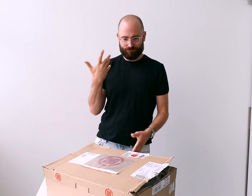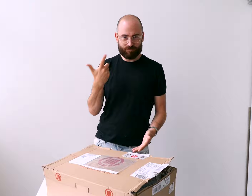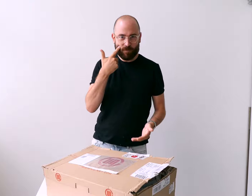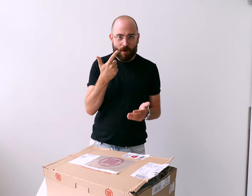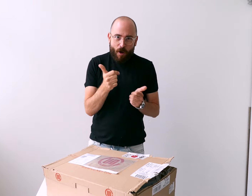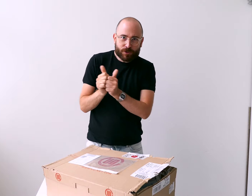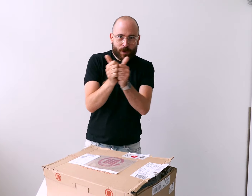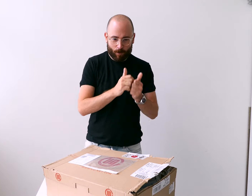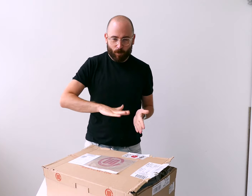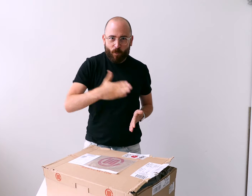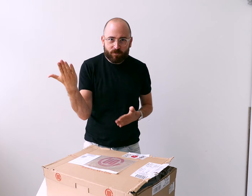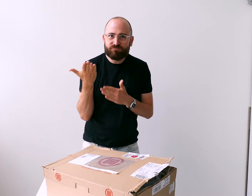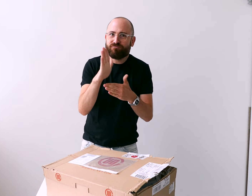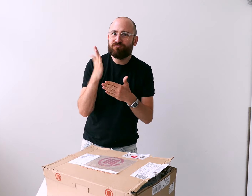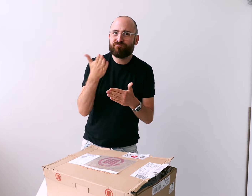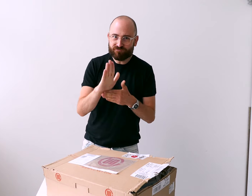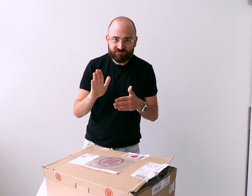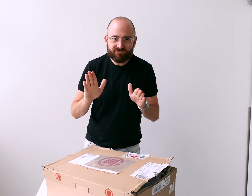Ouvrons ensemble ce colis pour voir ce qu'il y a dedans !